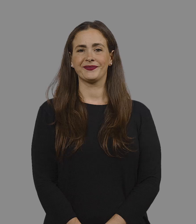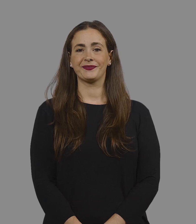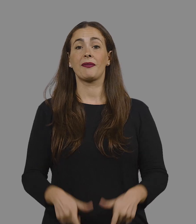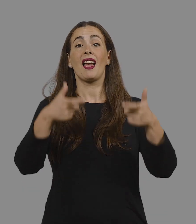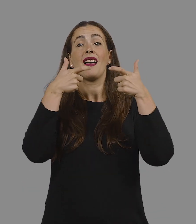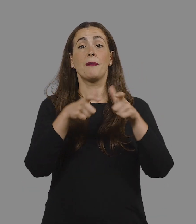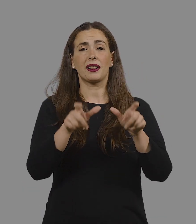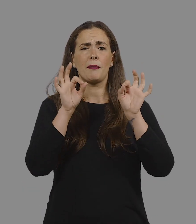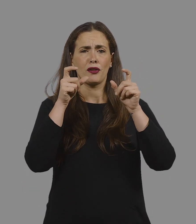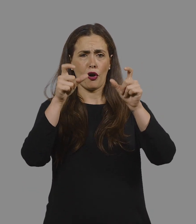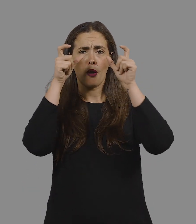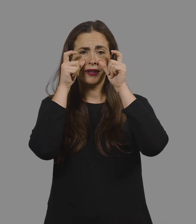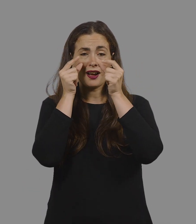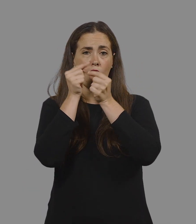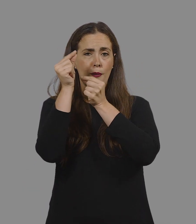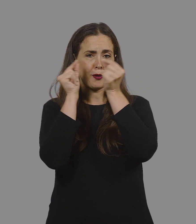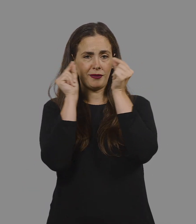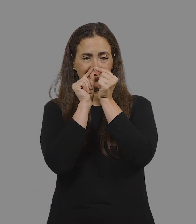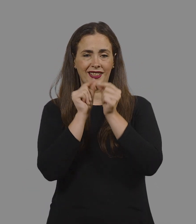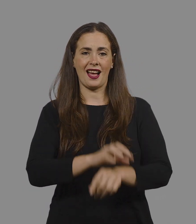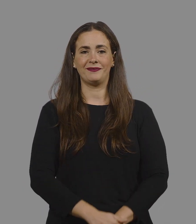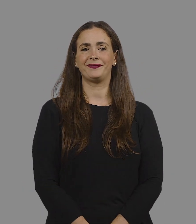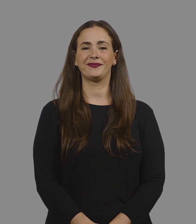Departament d'Òptica i Optometria